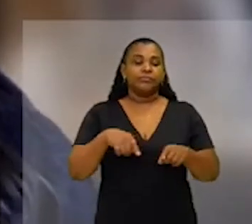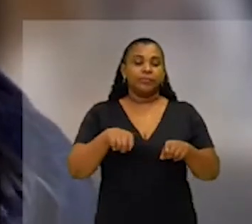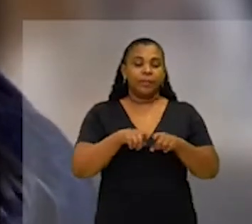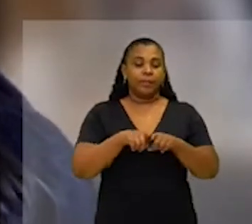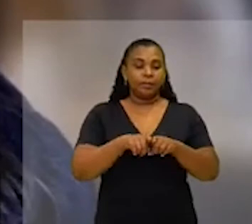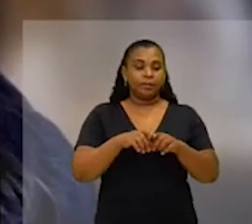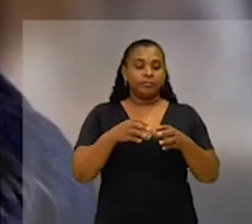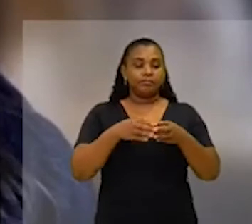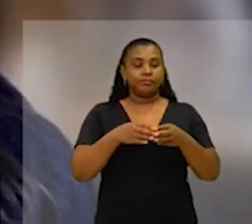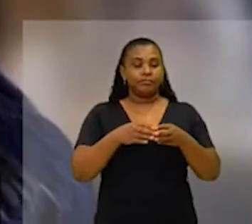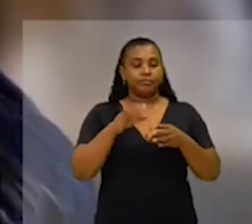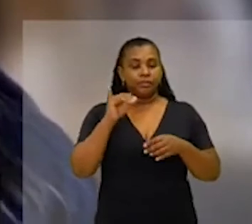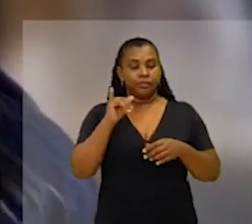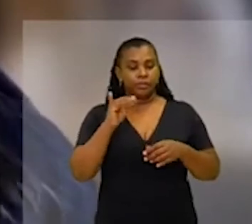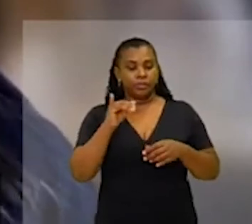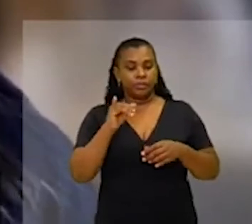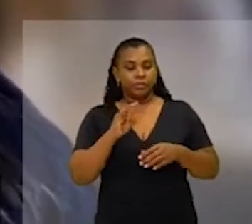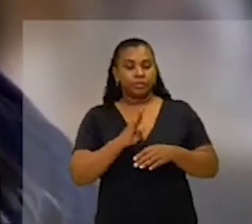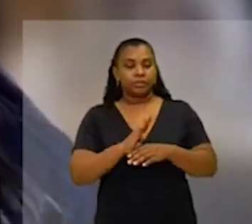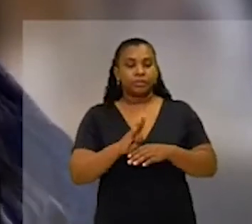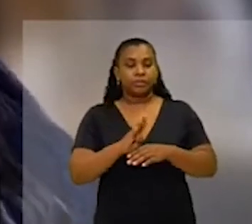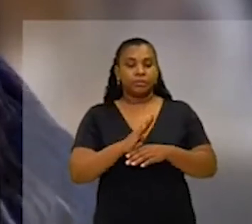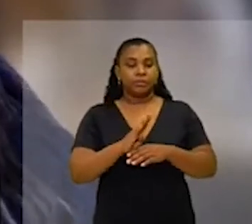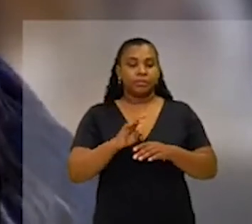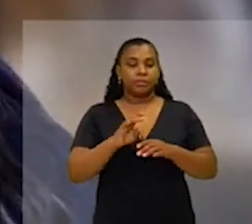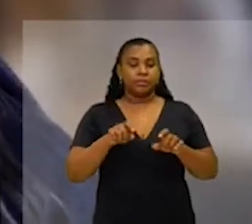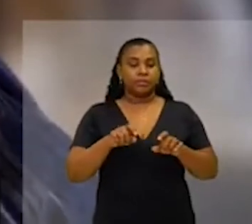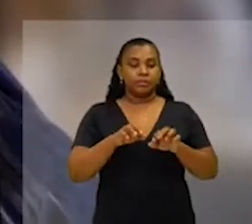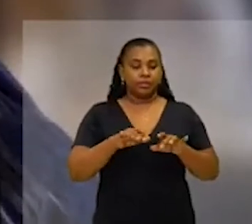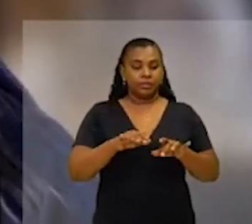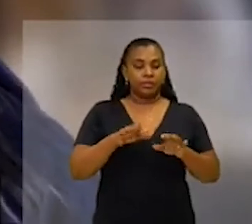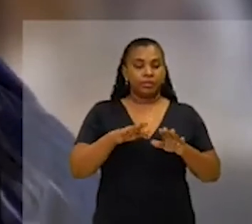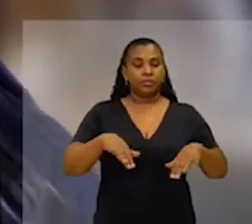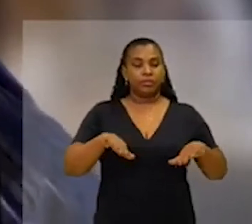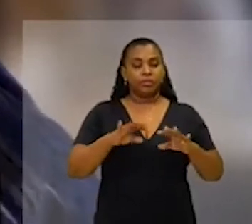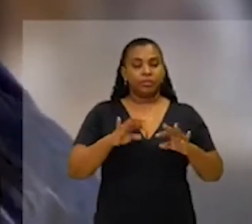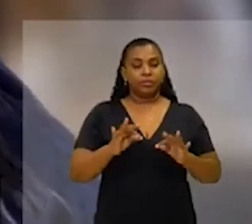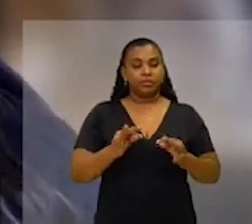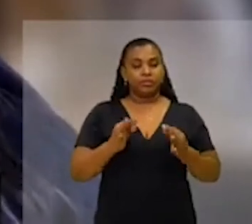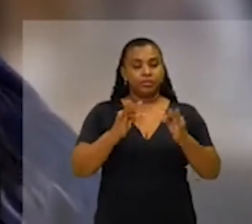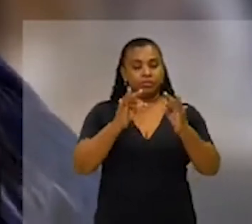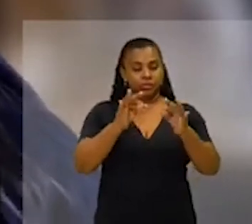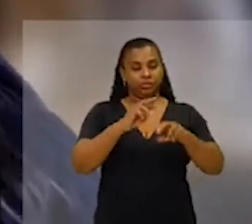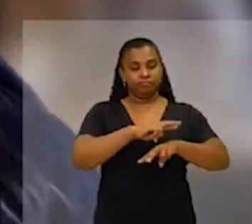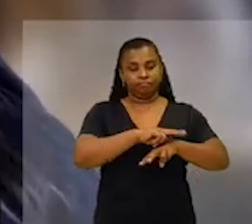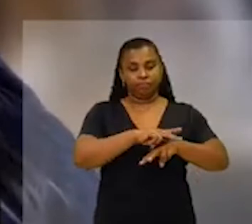trabalhos essa na área de educação a tecnologia essa a questão de gênero e participação elas me